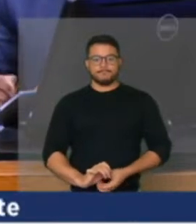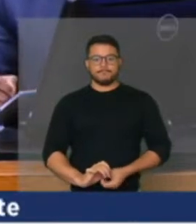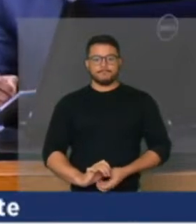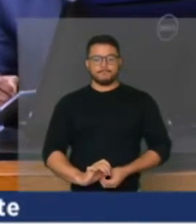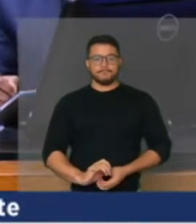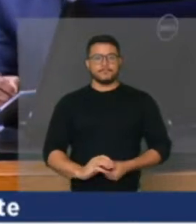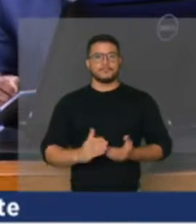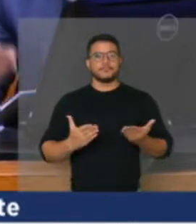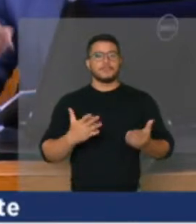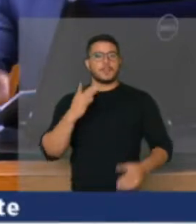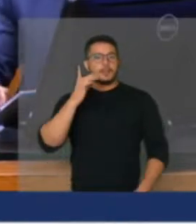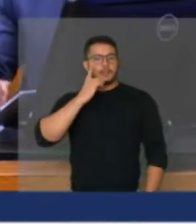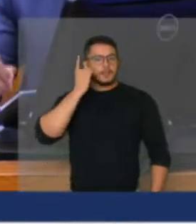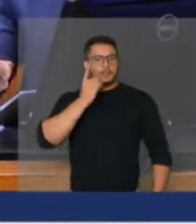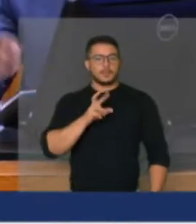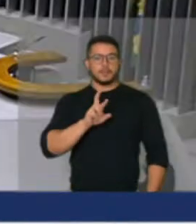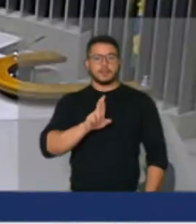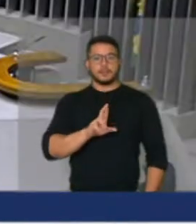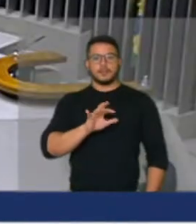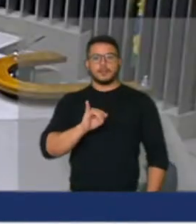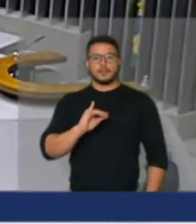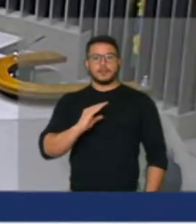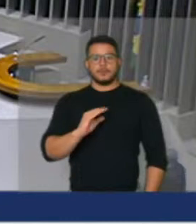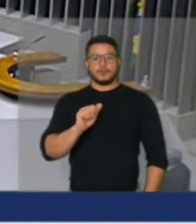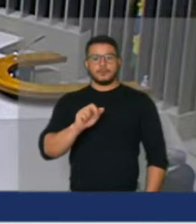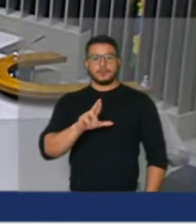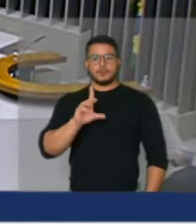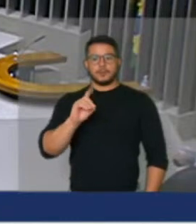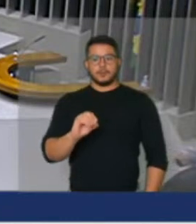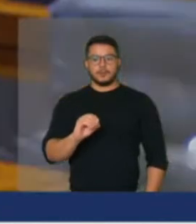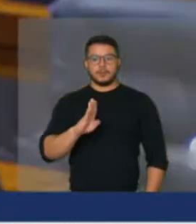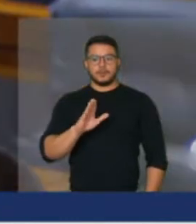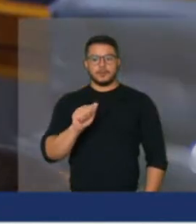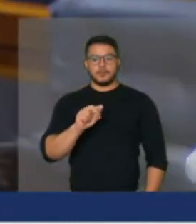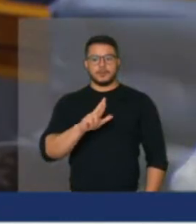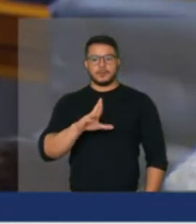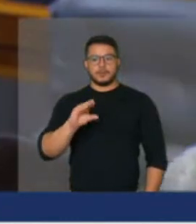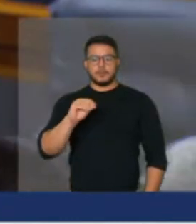RICARDO BARROS. -- [DEPUTADO]: SENHOR PRESIDENTE... OBVIAMENTE EU JÁ FALEI AQUI DESDE O INÍCIO QUE O MINISTRO PAULO GUEDES